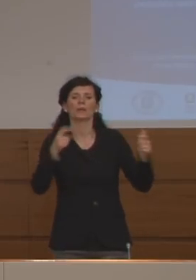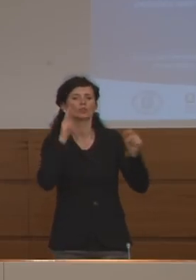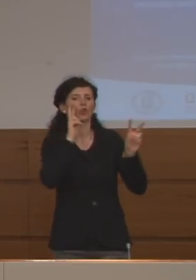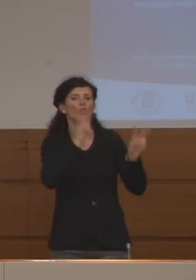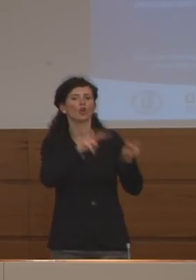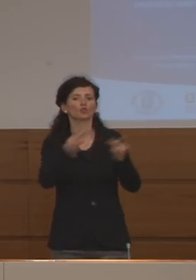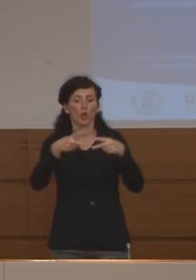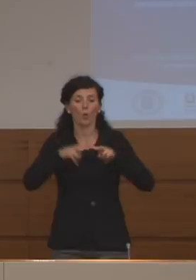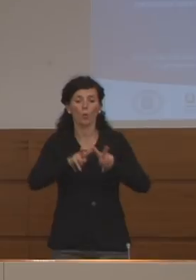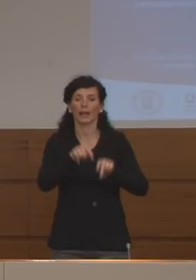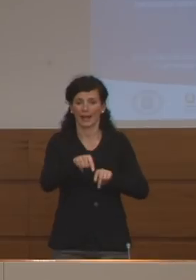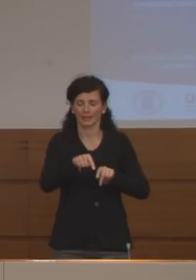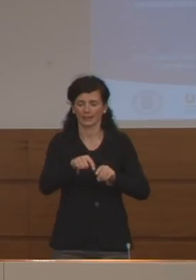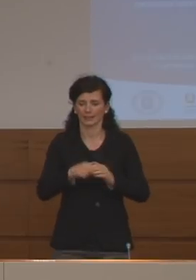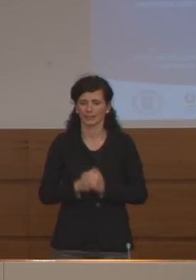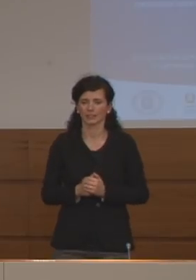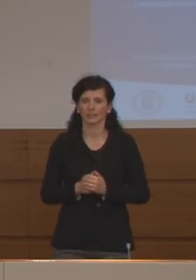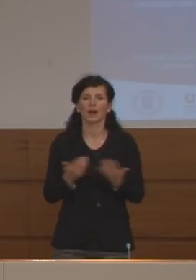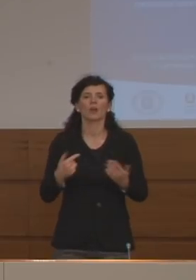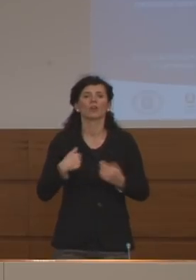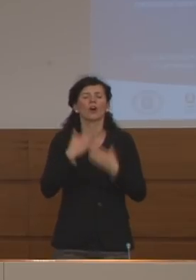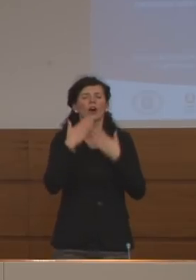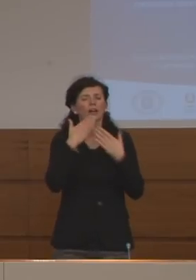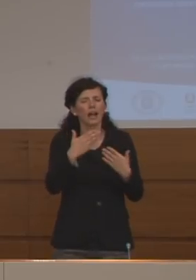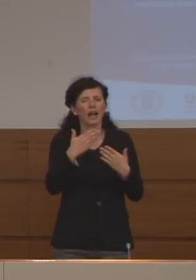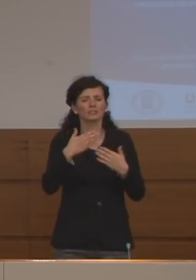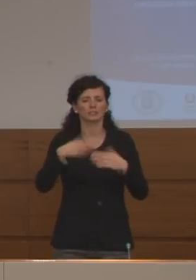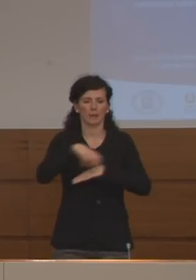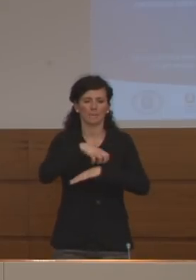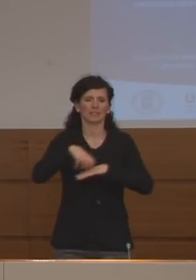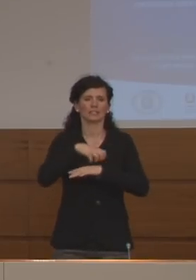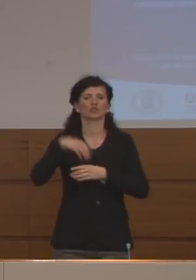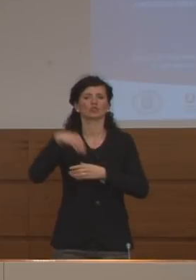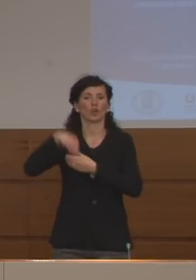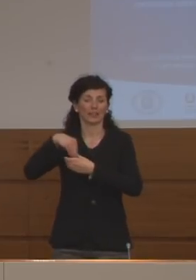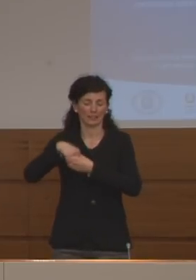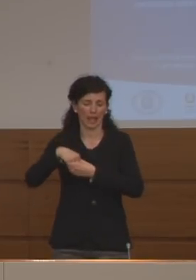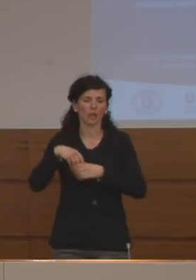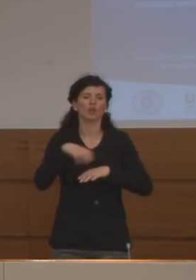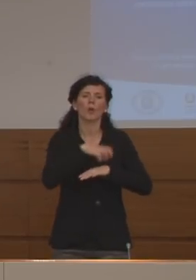Io voglio ringraziare il Ministro dell'Interno e il Ministero dell'Interno e tutti coloro